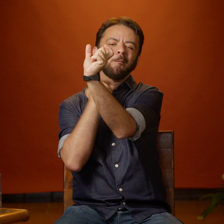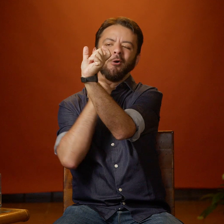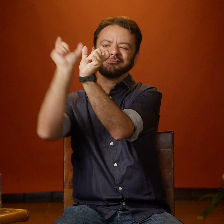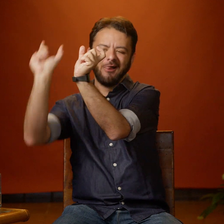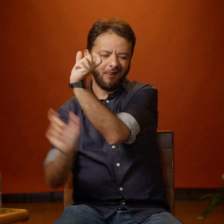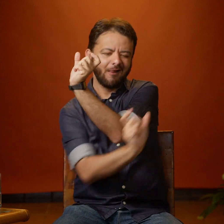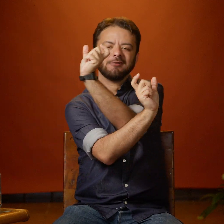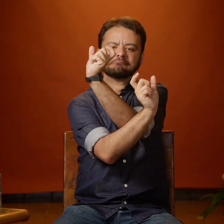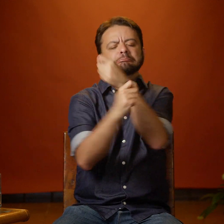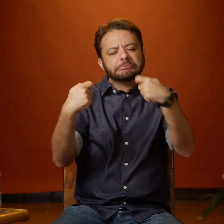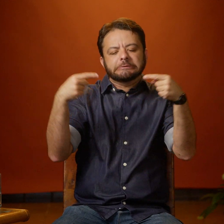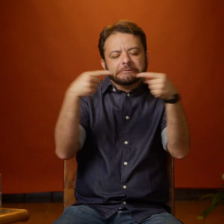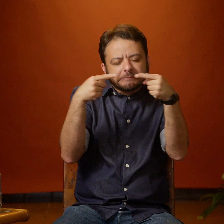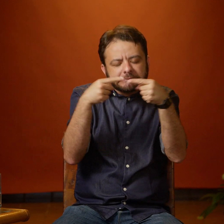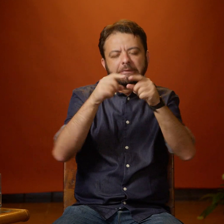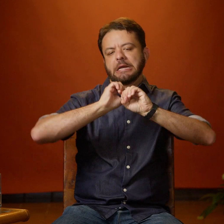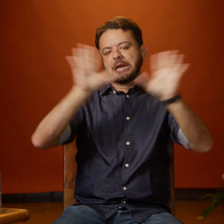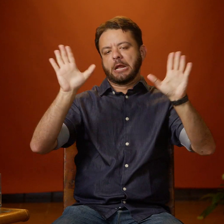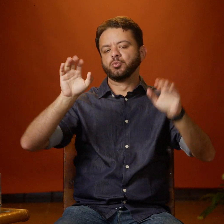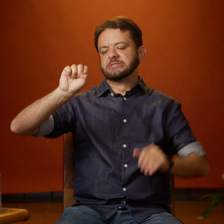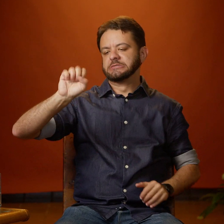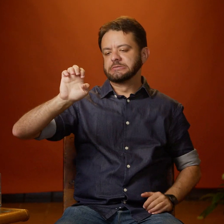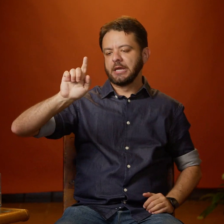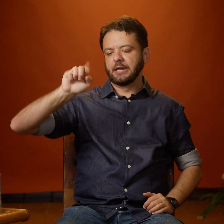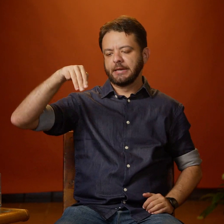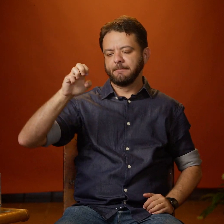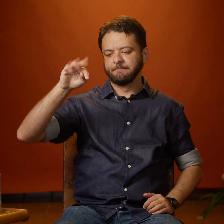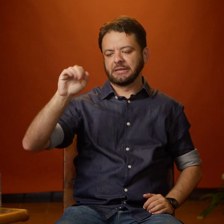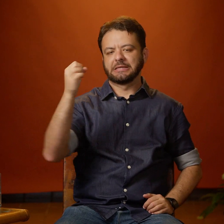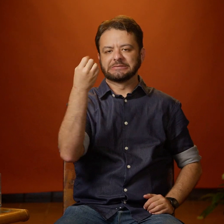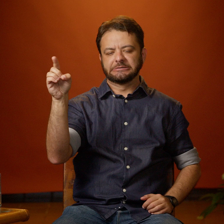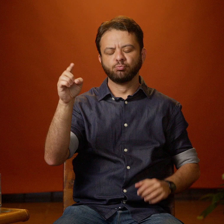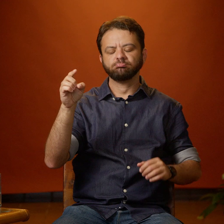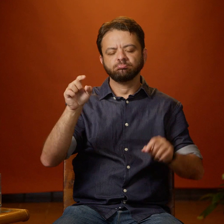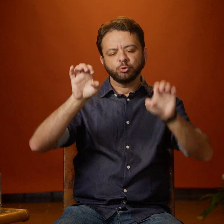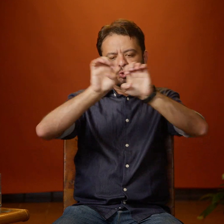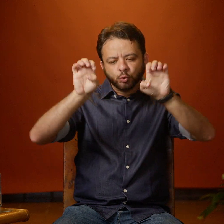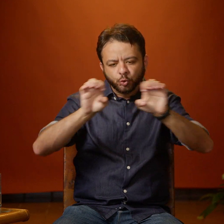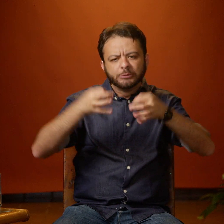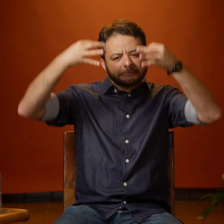o verbo em outra linha, porque ela não vai ter, a segmentação clara.